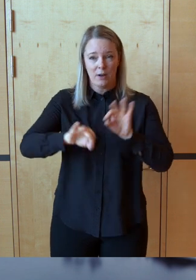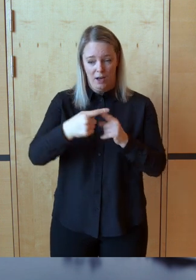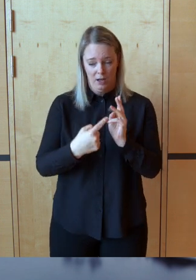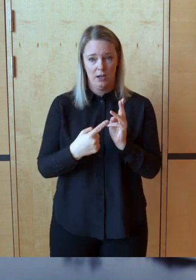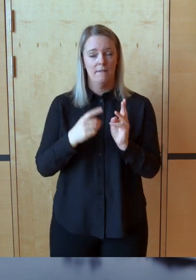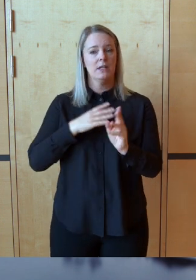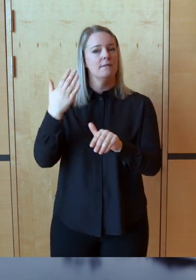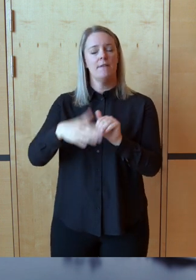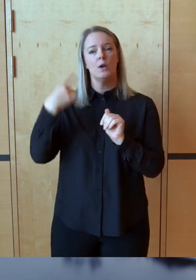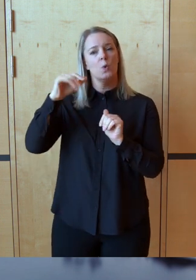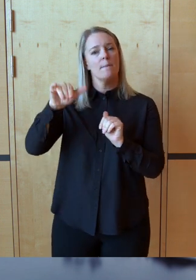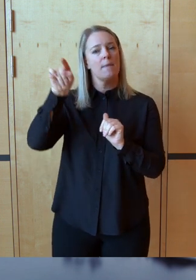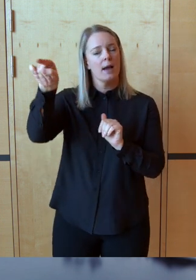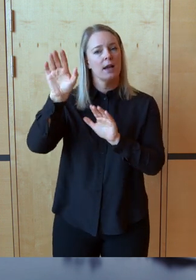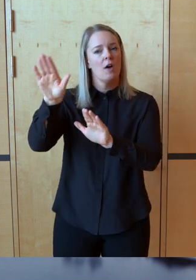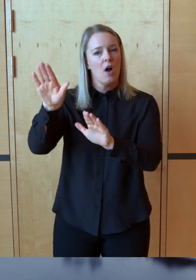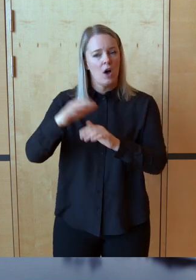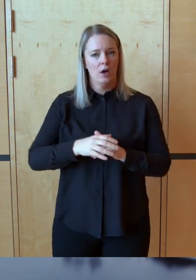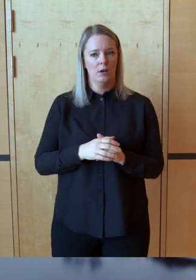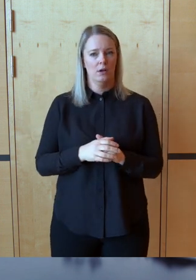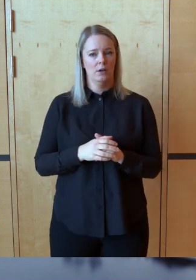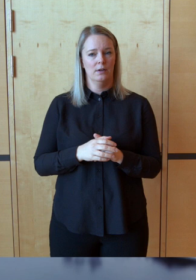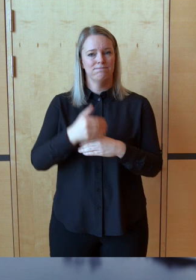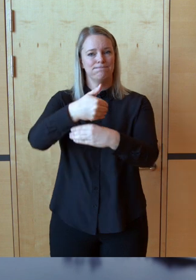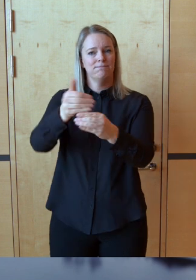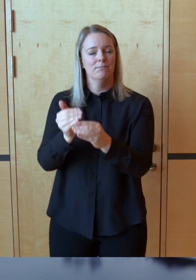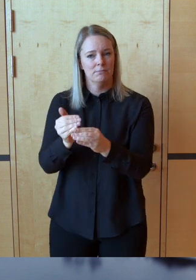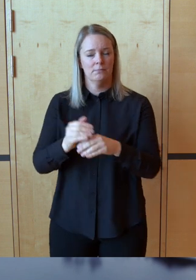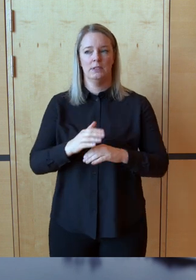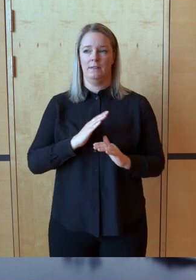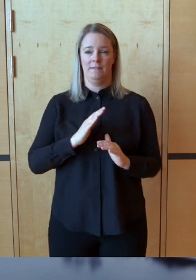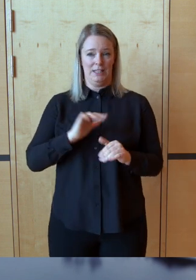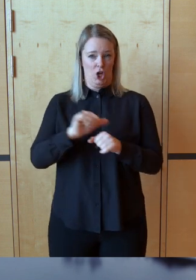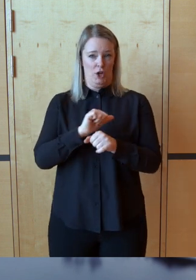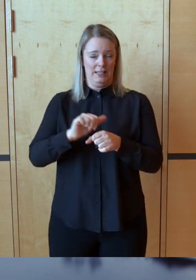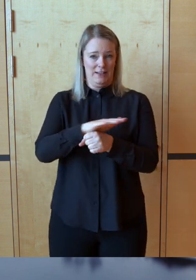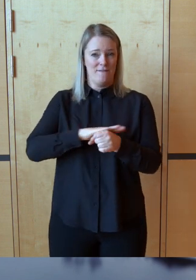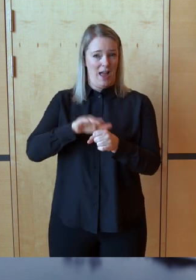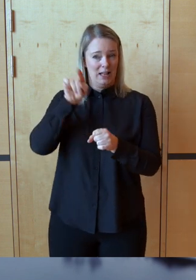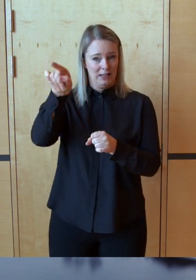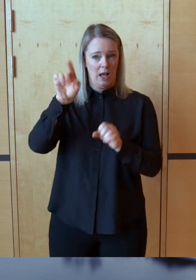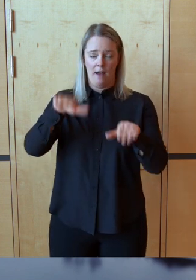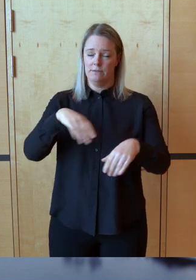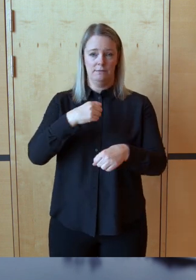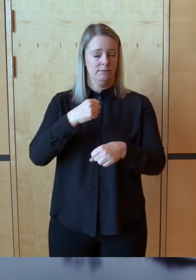Det blir utsläpp och sånt kontrakt som får hålla sig kvar på befintliga Och jag vet inte hur många år